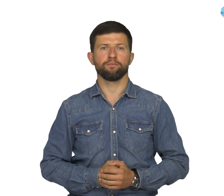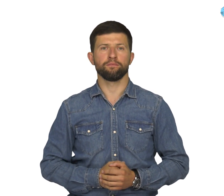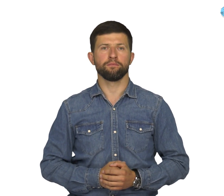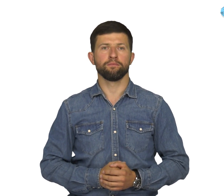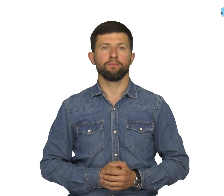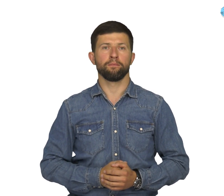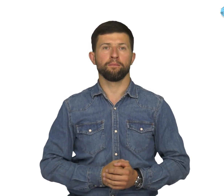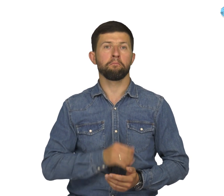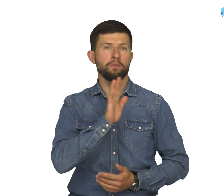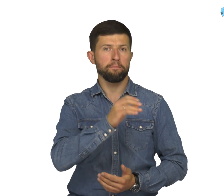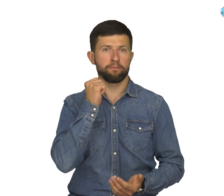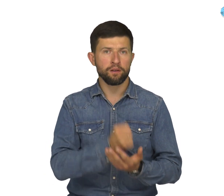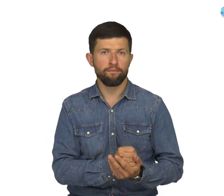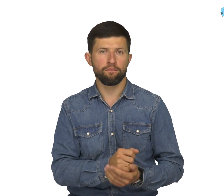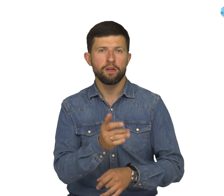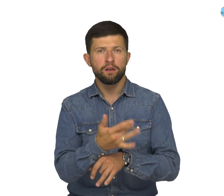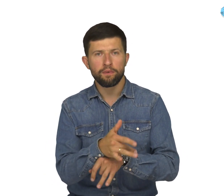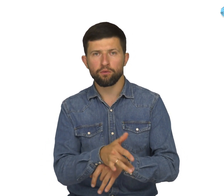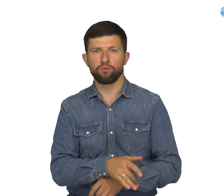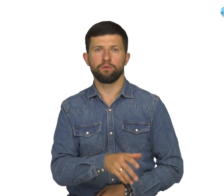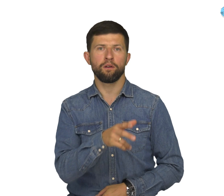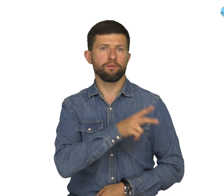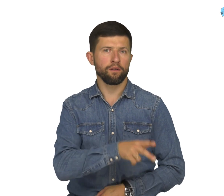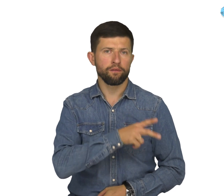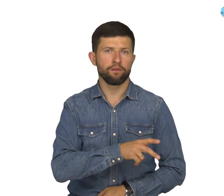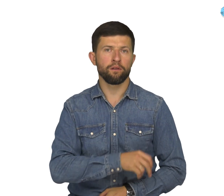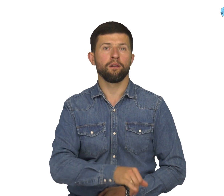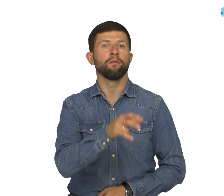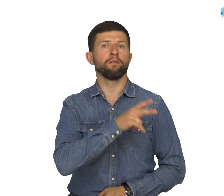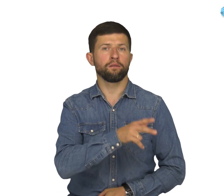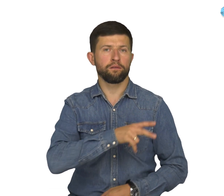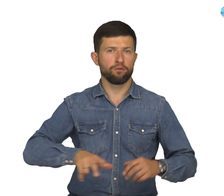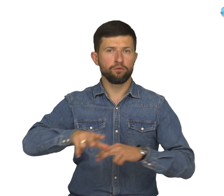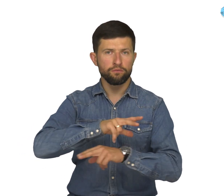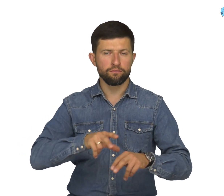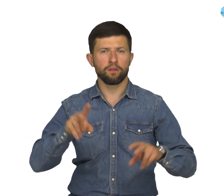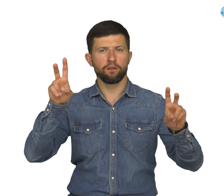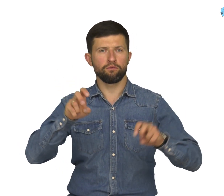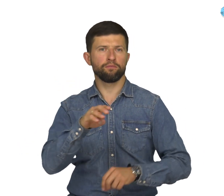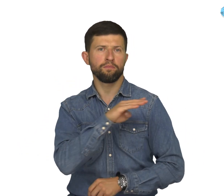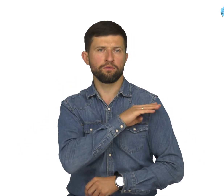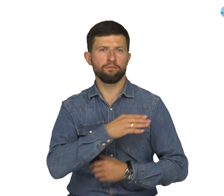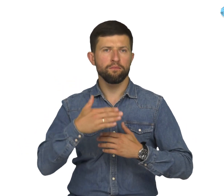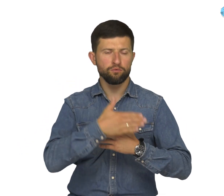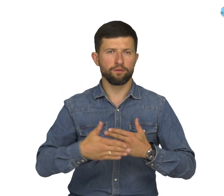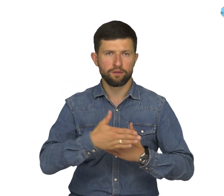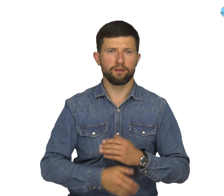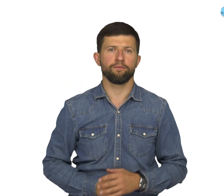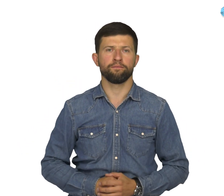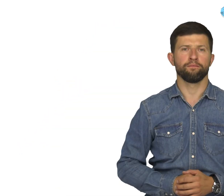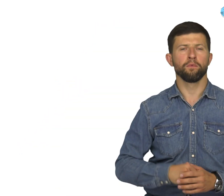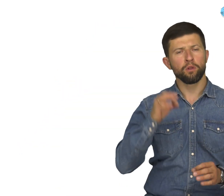a) ma ustalone prawo do emerytury, renty, renty rodzinnej z tytułu śmierci małżonka